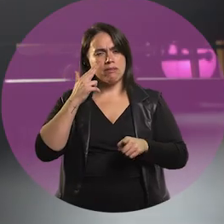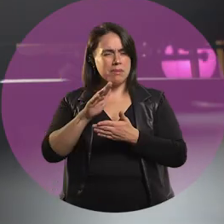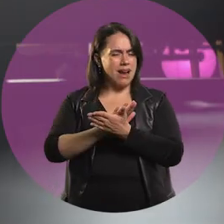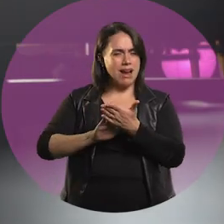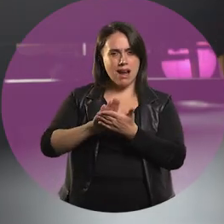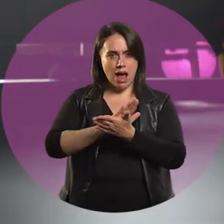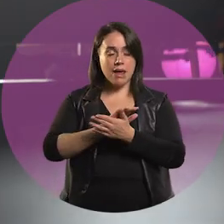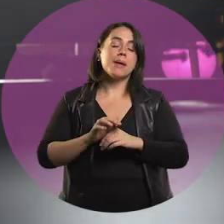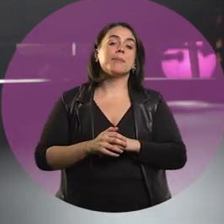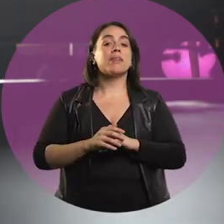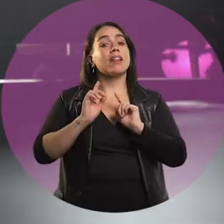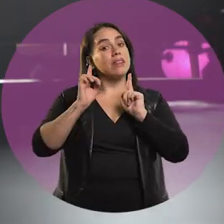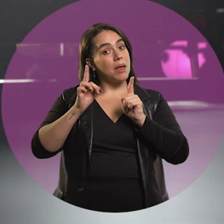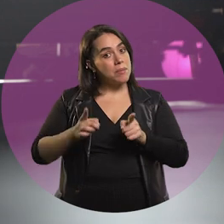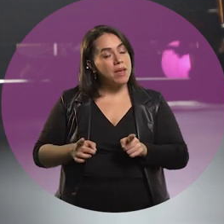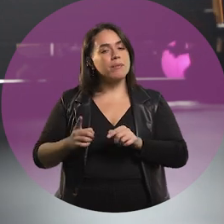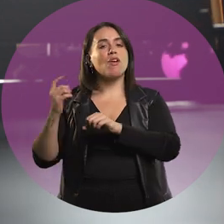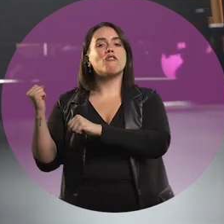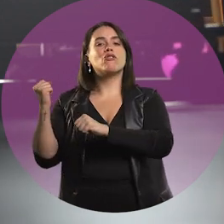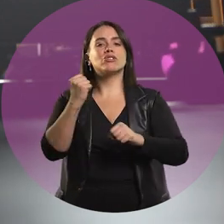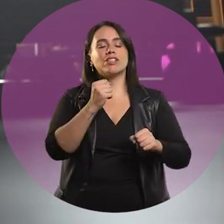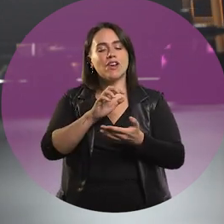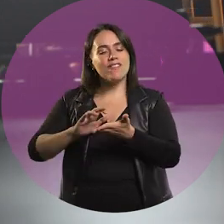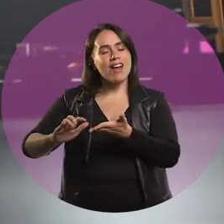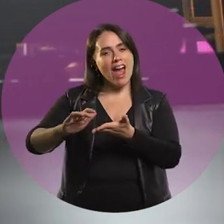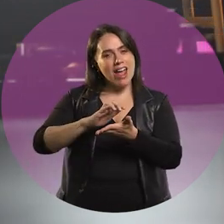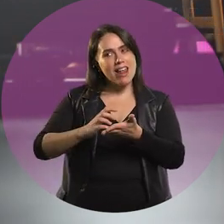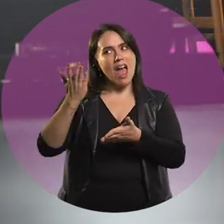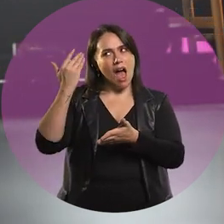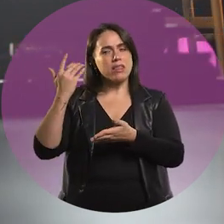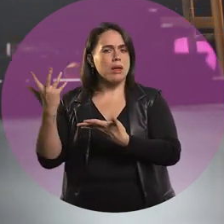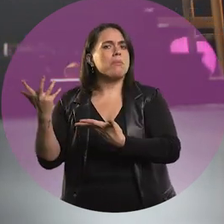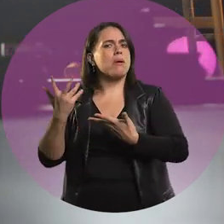Y también recibí mucho el apoyo de la Fundación Braille en aquel entonces.